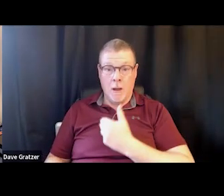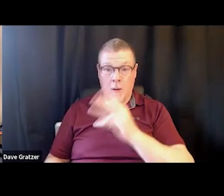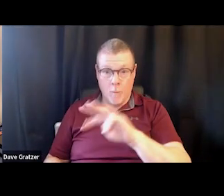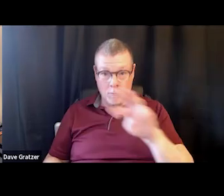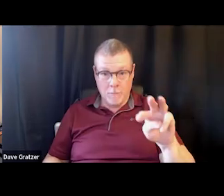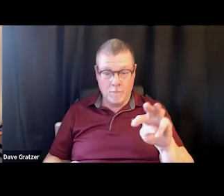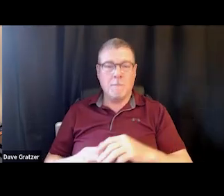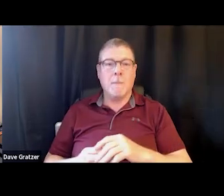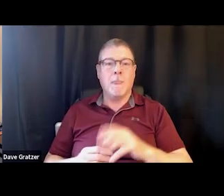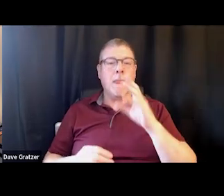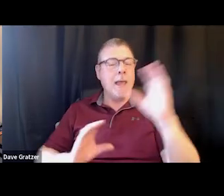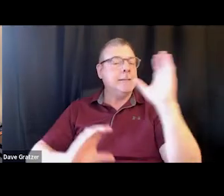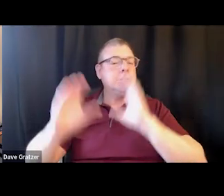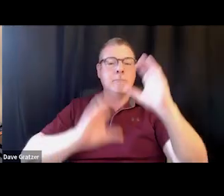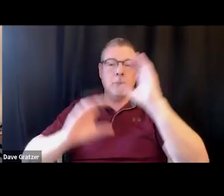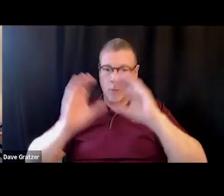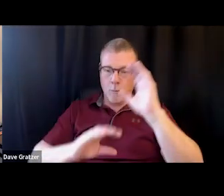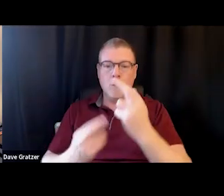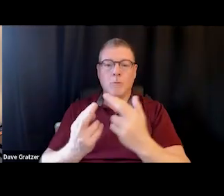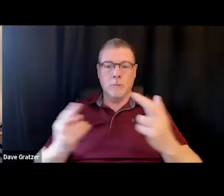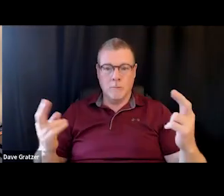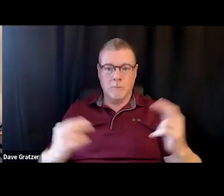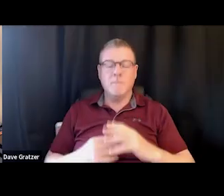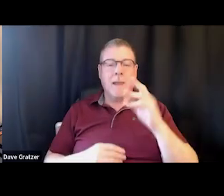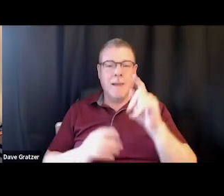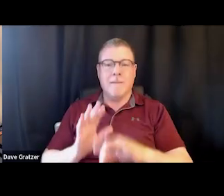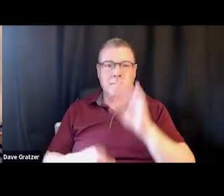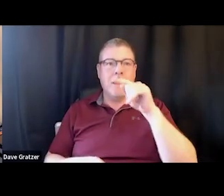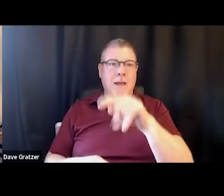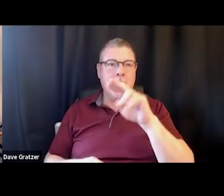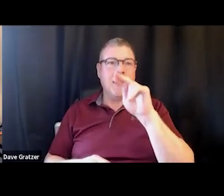y exploren todos los recursos allí. Todos se pueden encontrar en nashia.org.